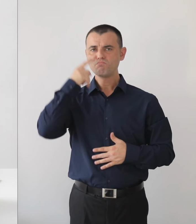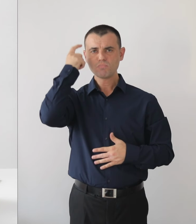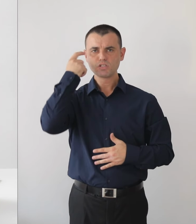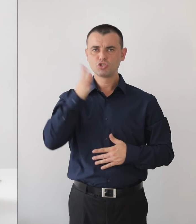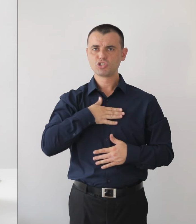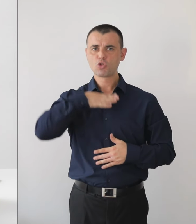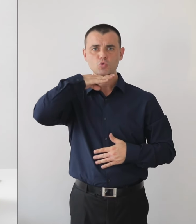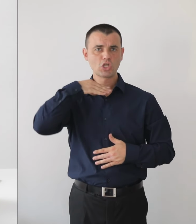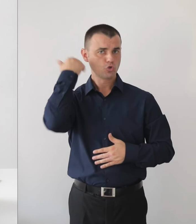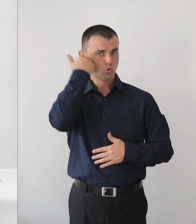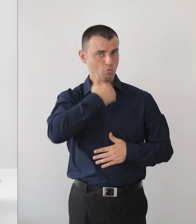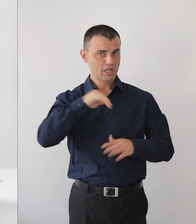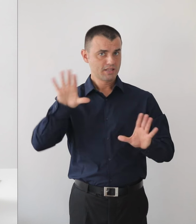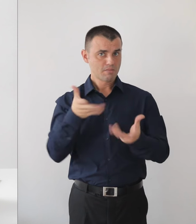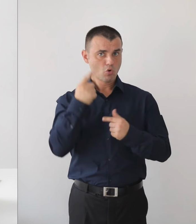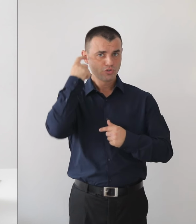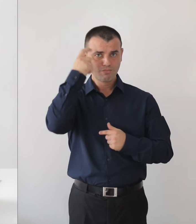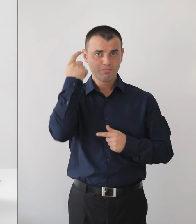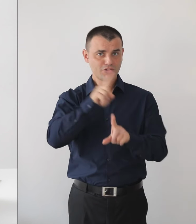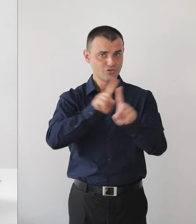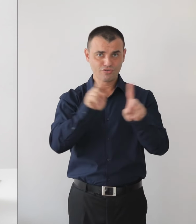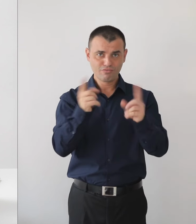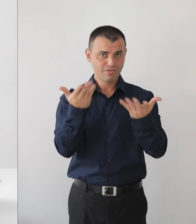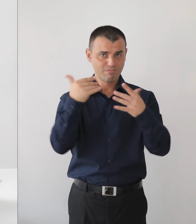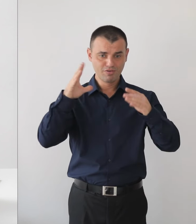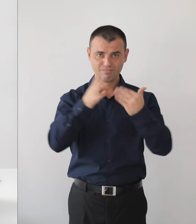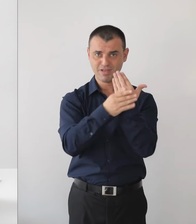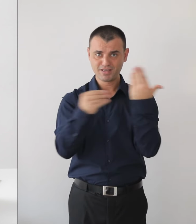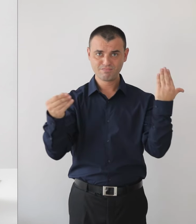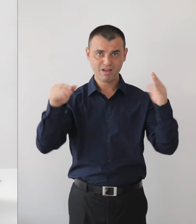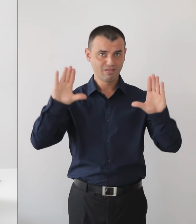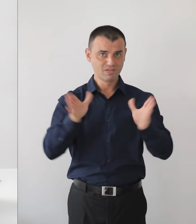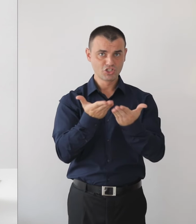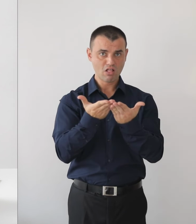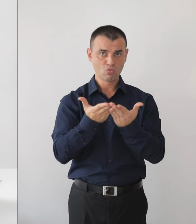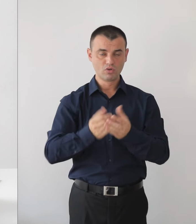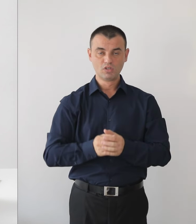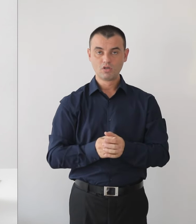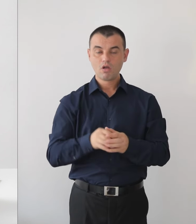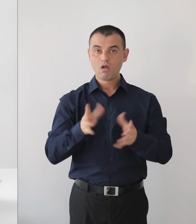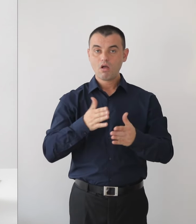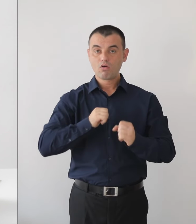Ако смятате, че не сте достатъчно добър, за да започнете, не забравяйте, че никой не е бил най-добрият, когато е започнал!